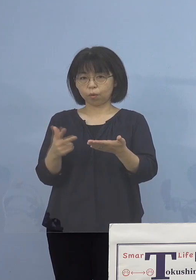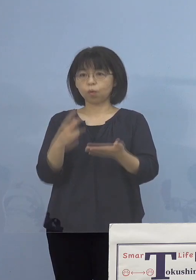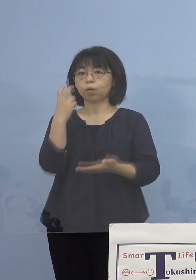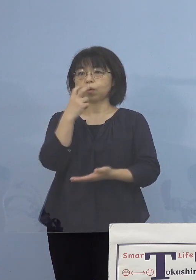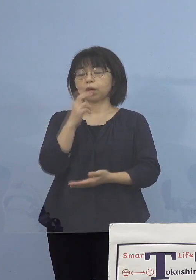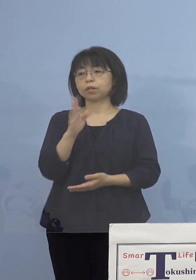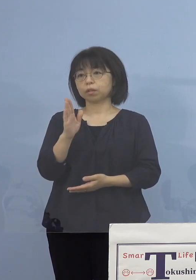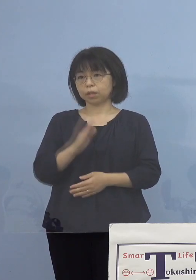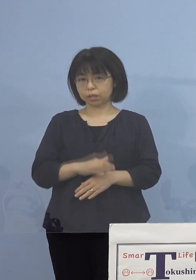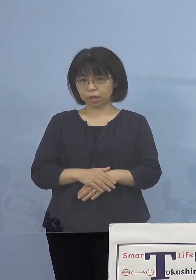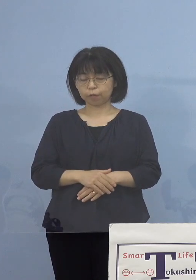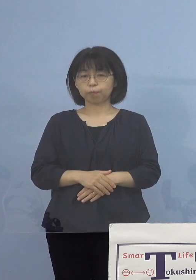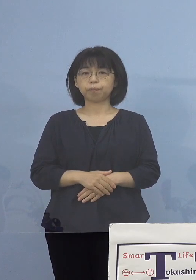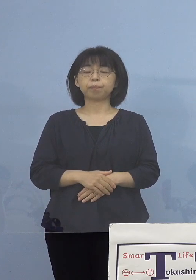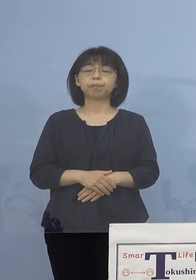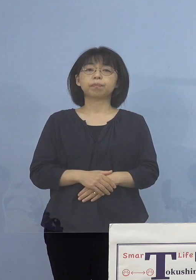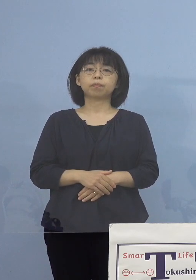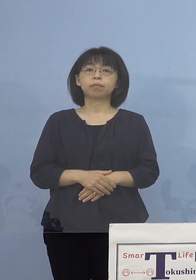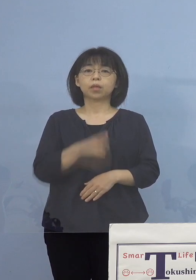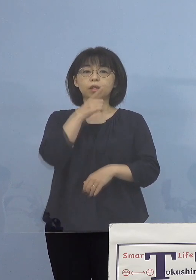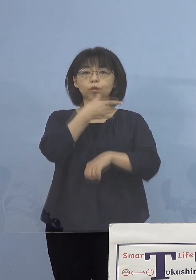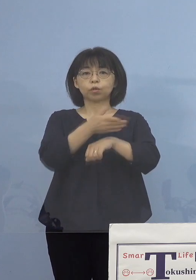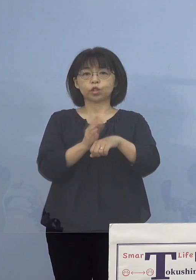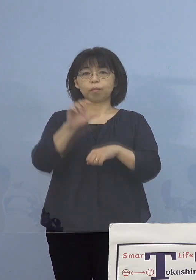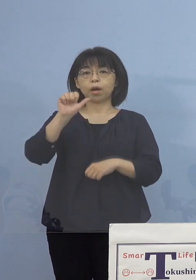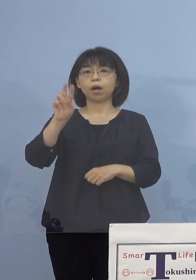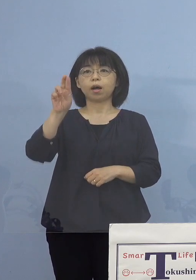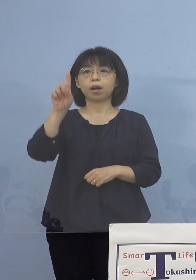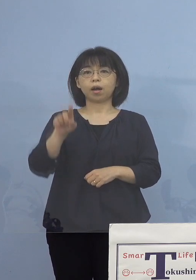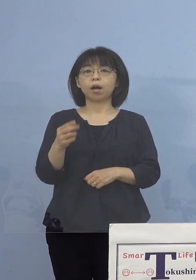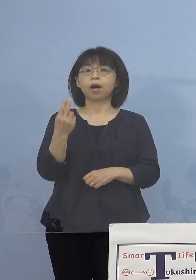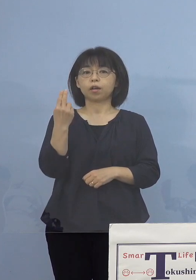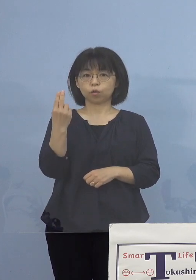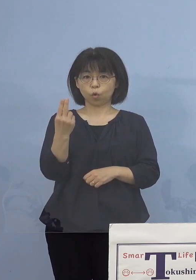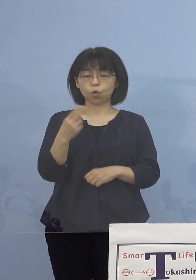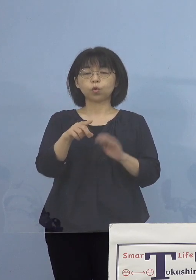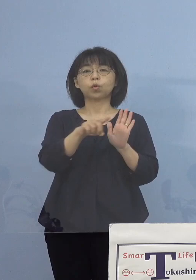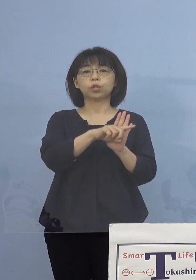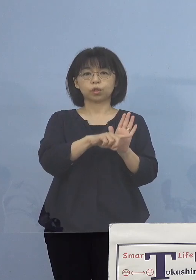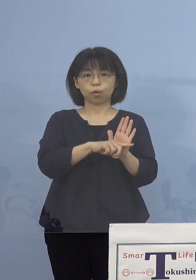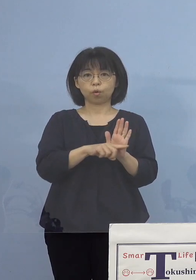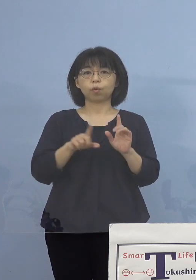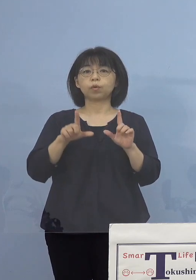これを受けまして、「とくしまアラート」に係る指標は 次のとおりとなります